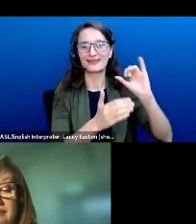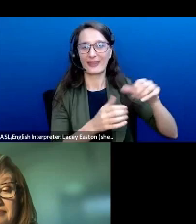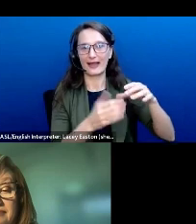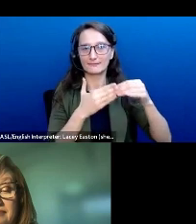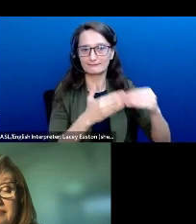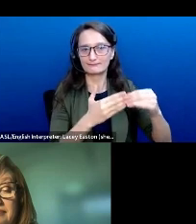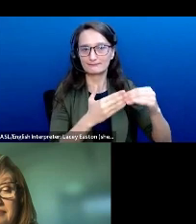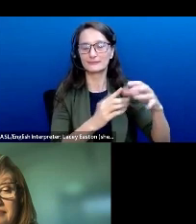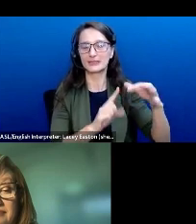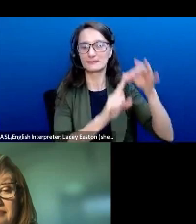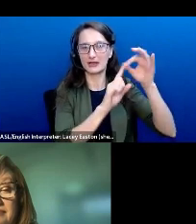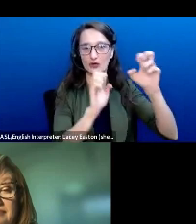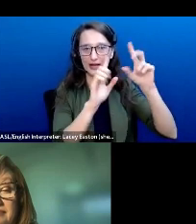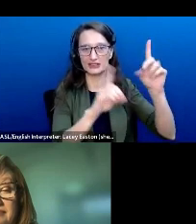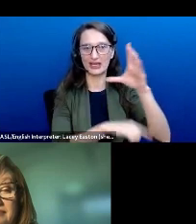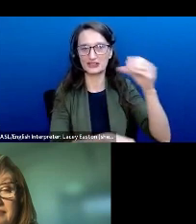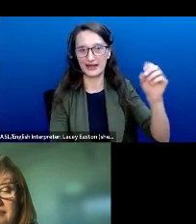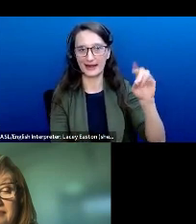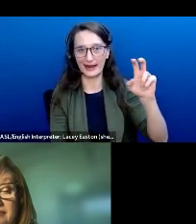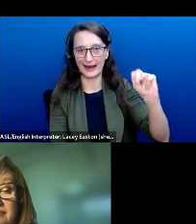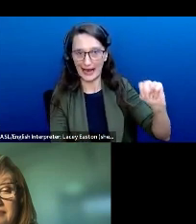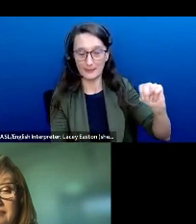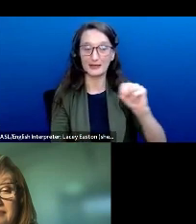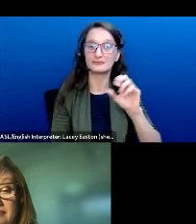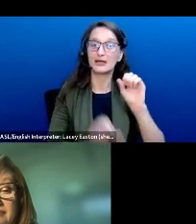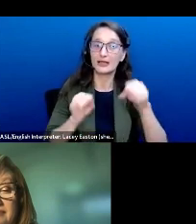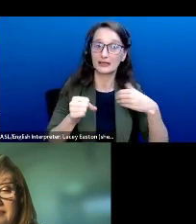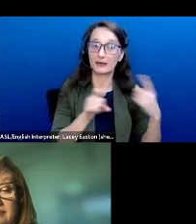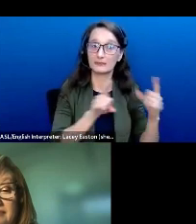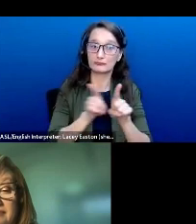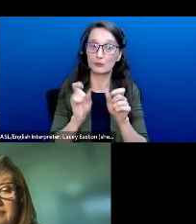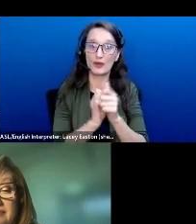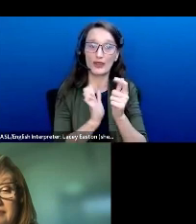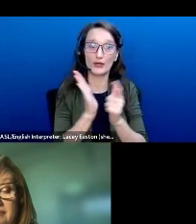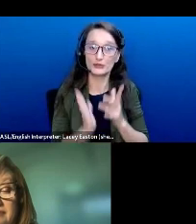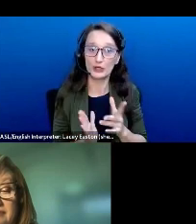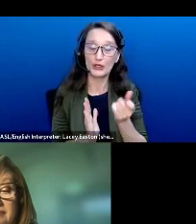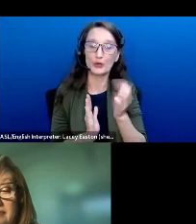Estar acompañado y asesorado por un abogado o individuos. que tengan conocimiento sobre niños con